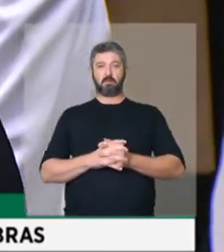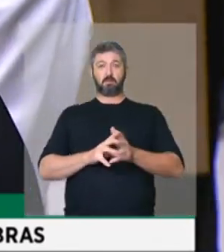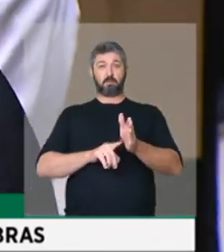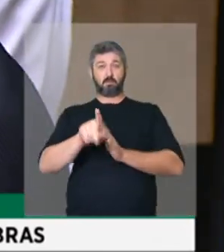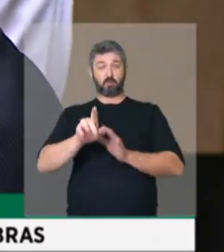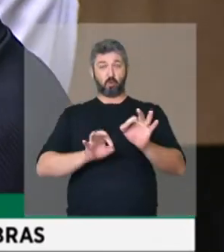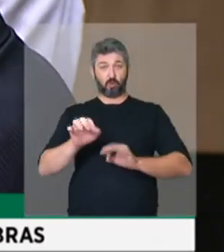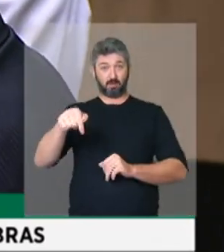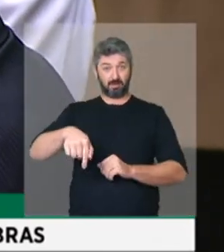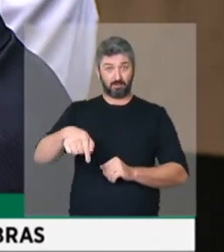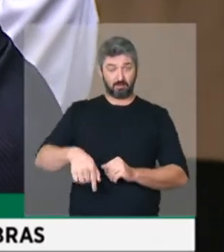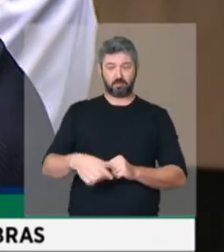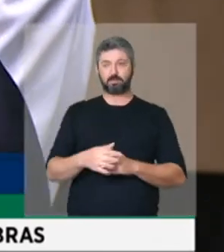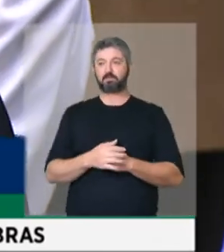OBRIGADO, PRESIDENTE. A QUESTÃO DE ORDEM AQUI, ALÉM